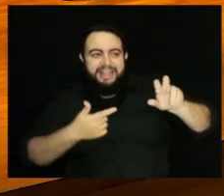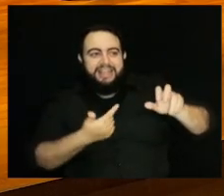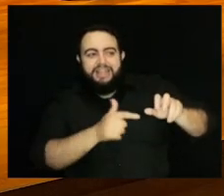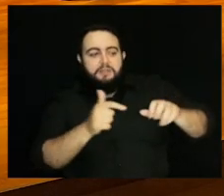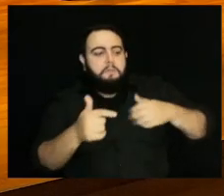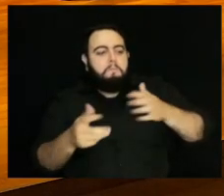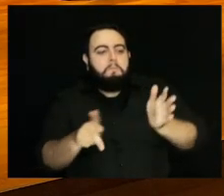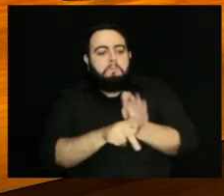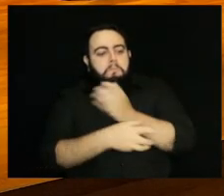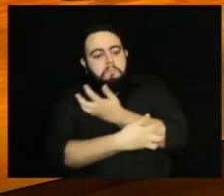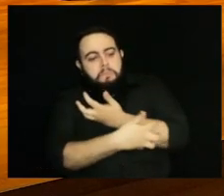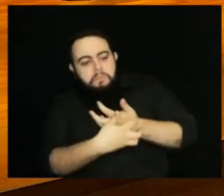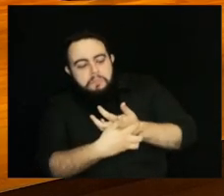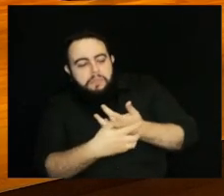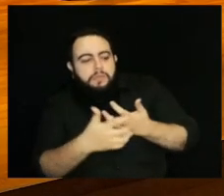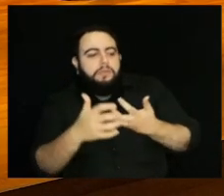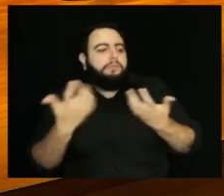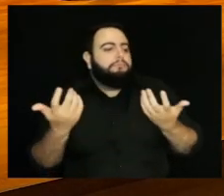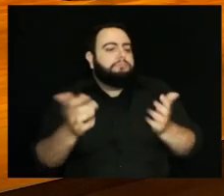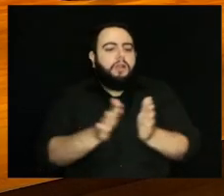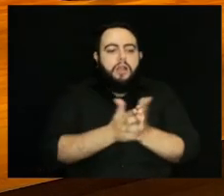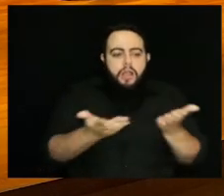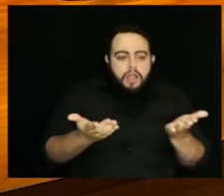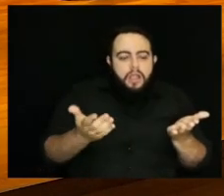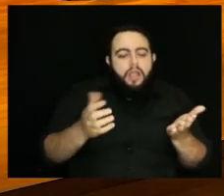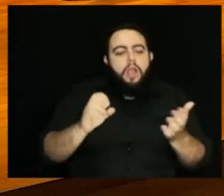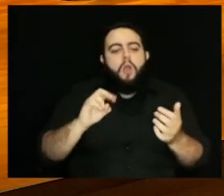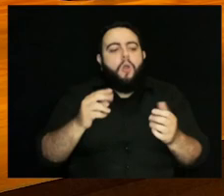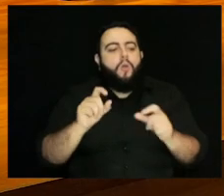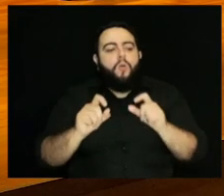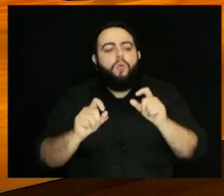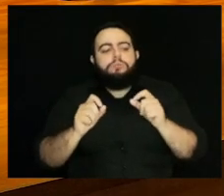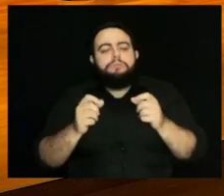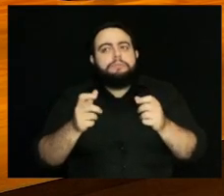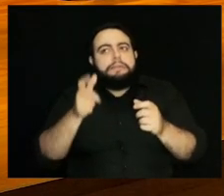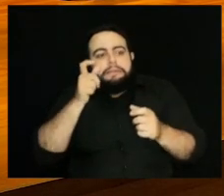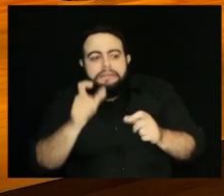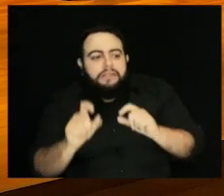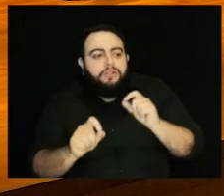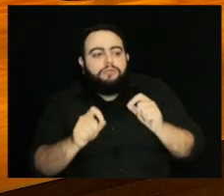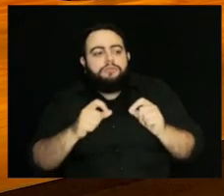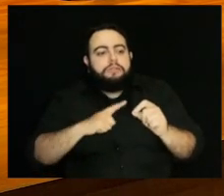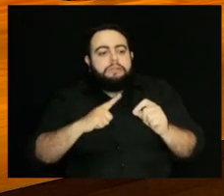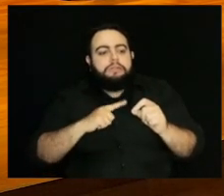interessado no que que tá efervescendo pela cidade, toma um conhecimento em massa de artistas locais